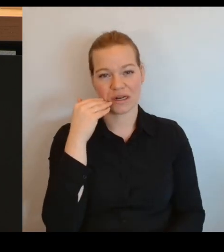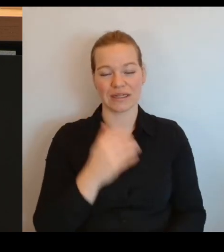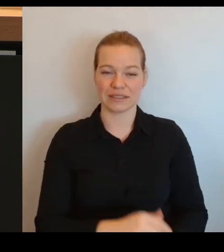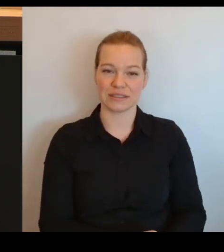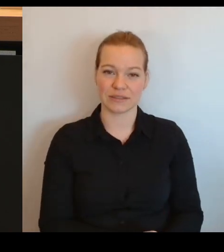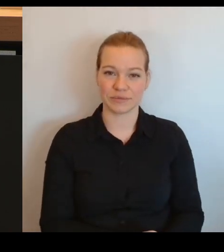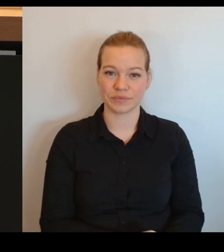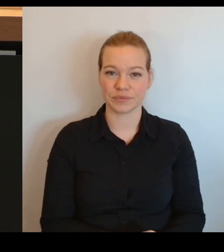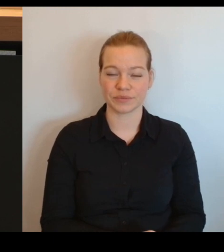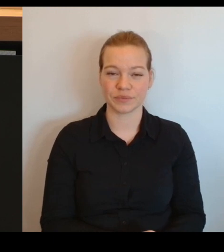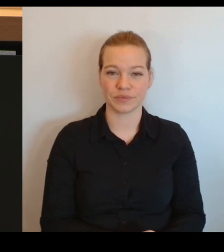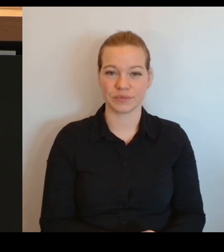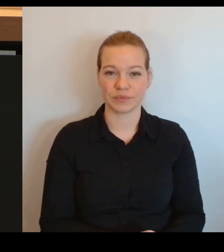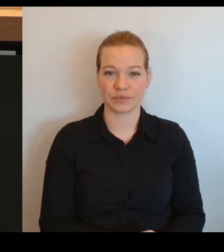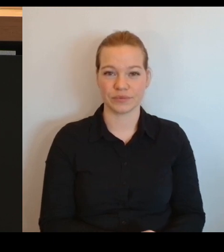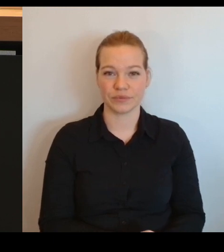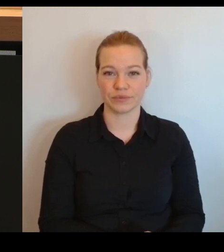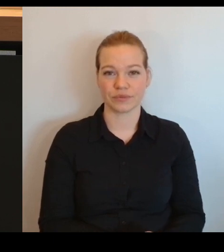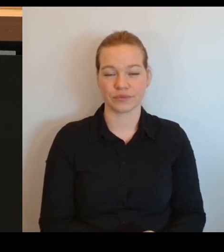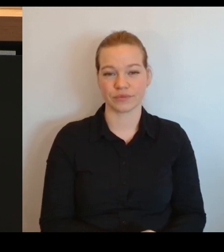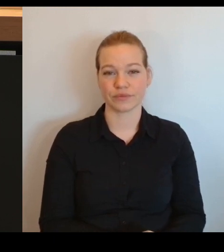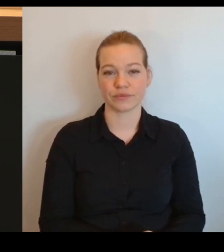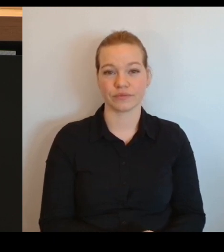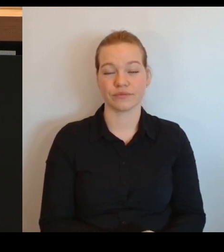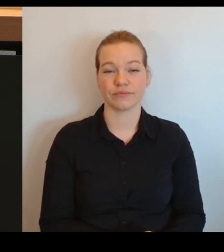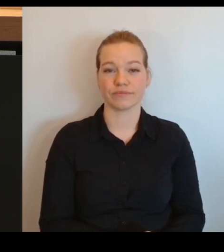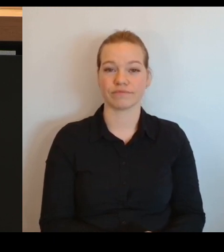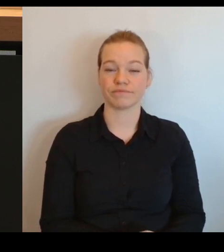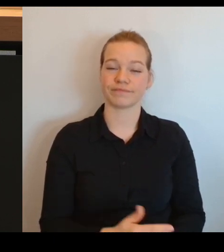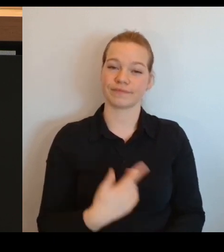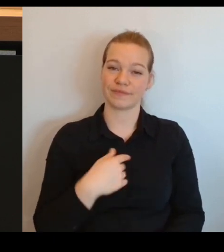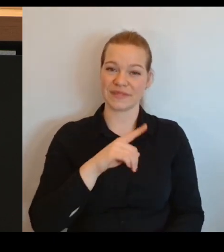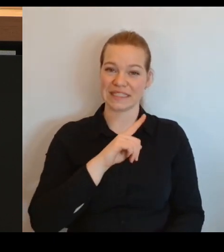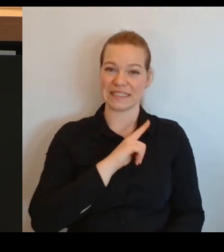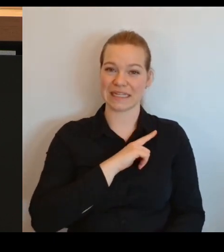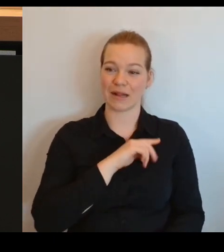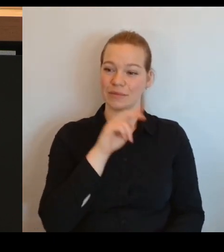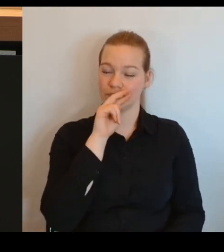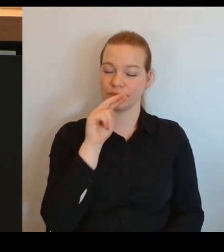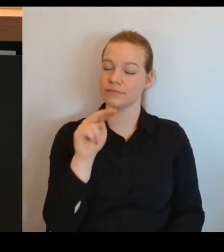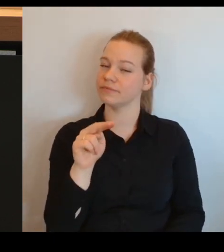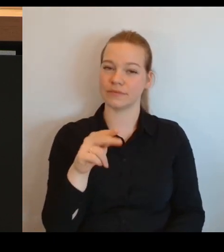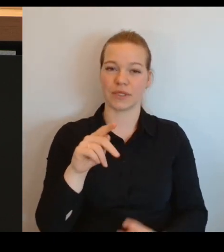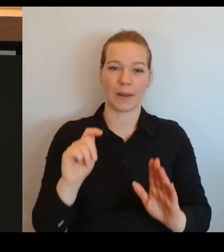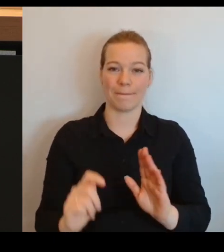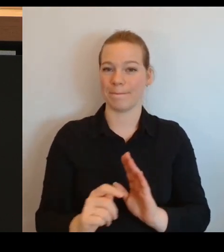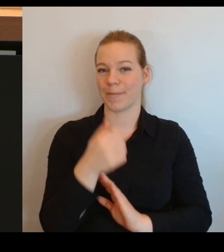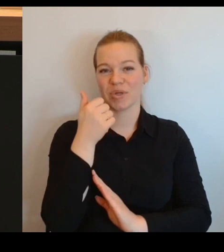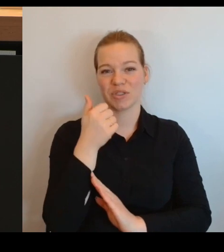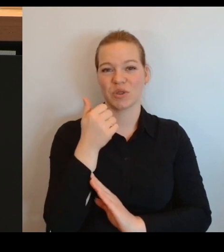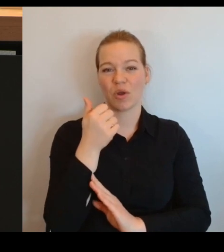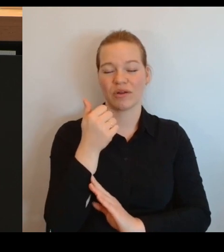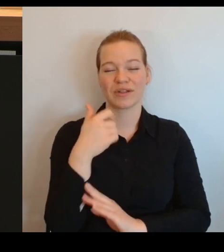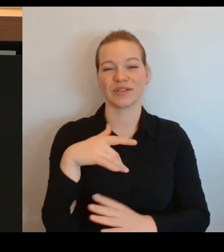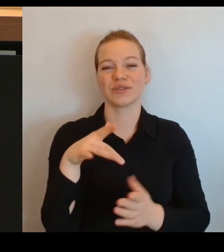alleine etwas sehr Besonderes, weil hier tatsächlich erstmals Brücken zwischen gesellschaftlichen Gruppen gebaut werden, wo